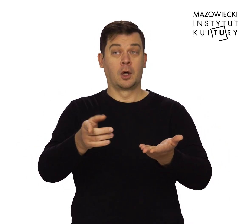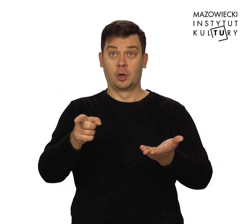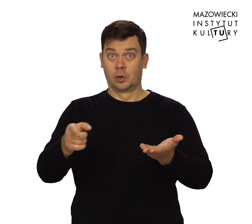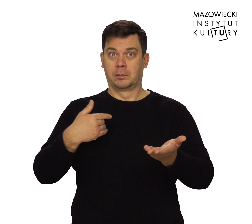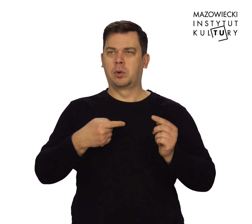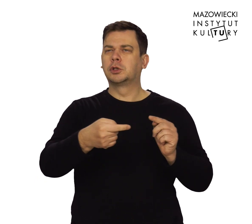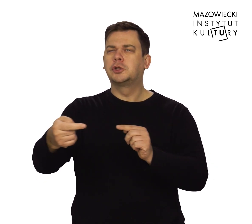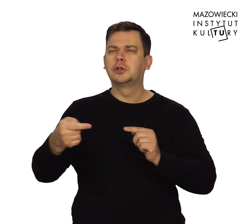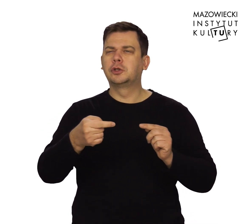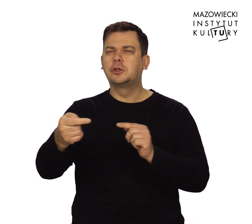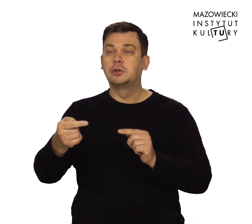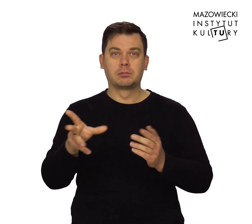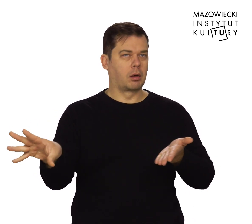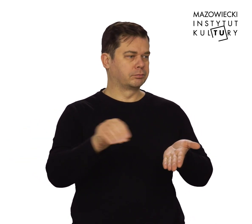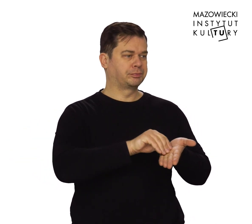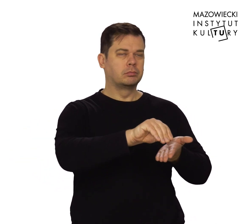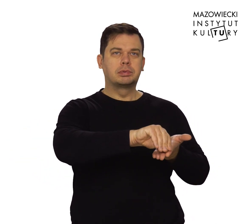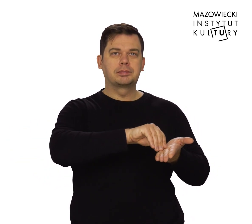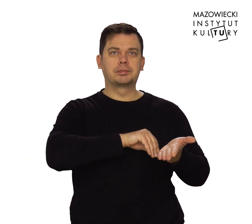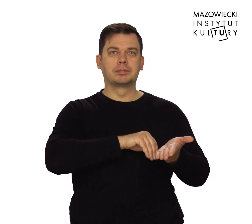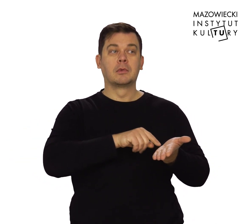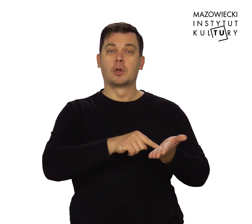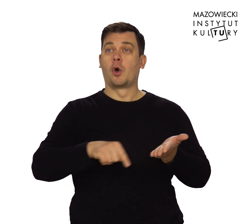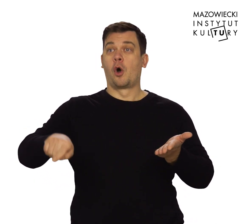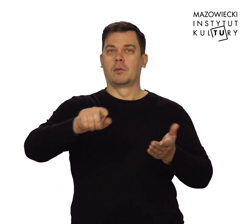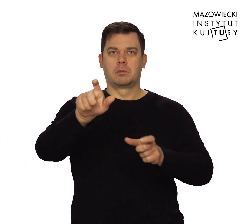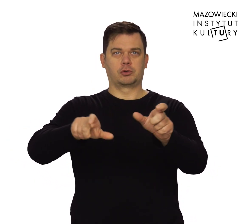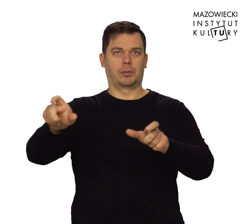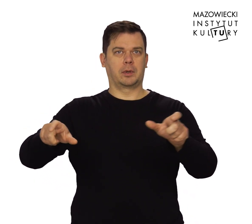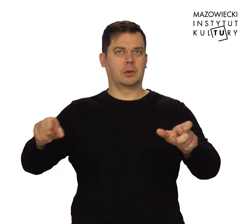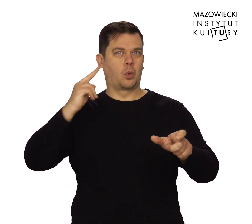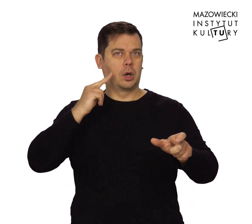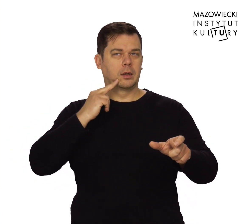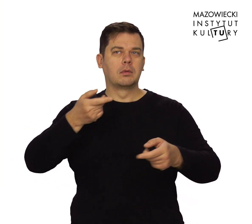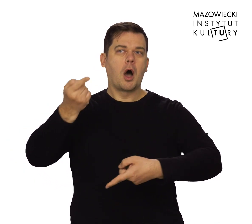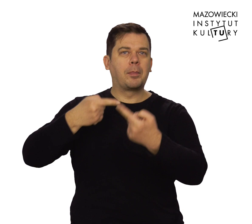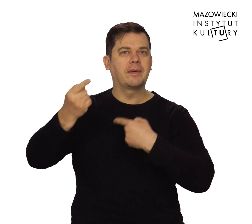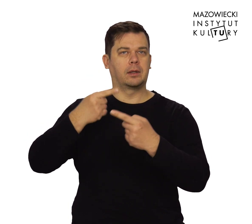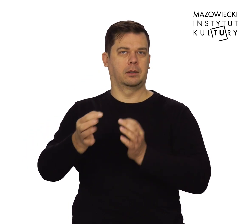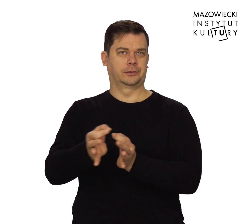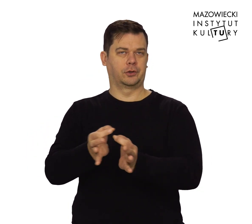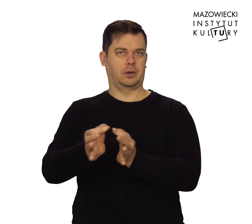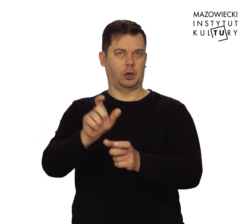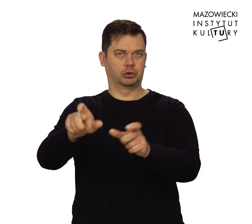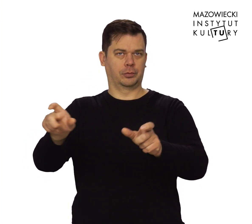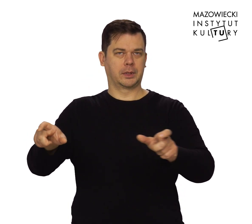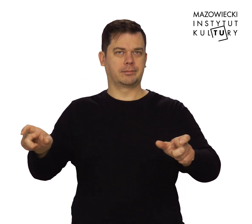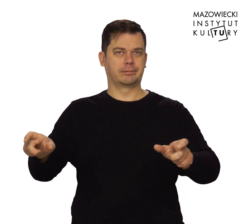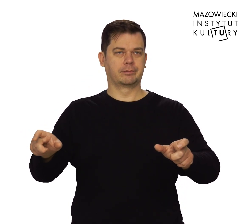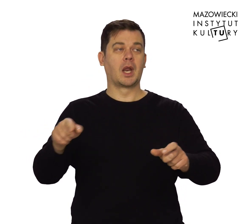Powstała z tych rozmów książka reporterska o osobach głuchych, w której sami opowiadają o sobie.